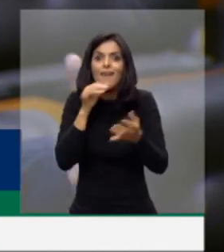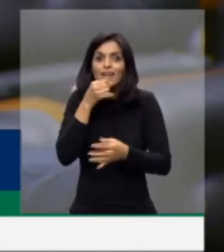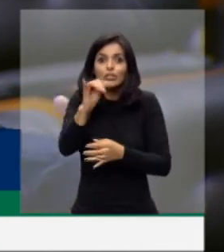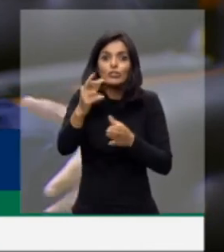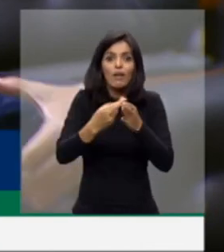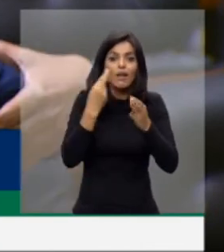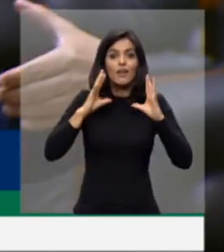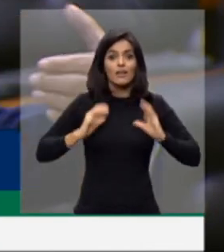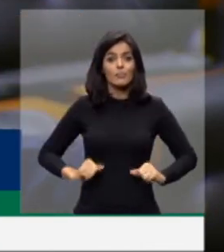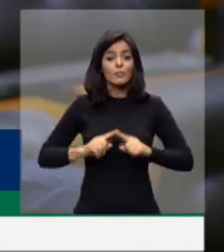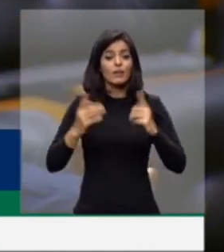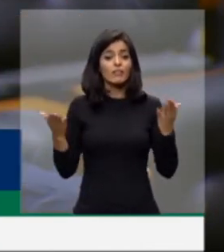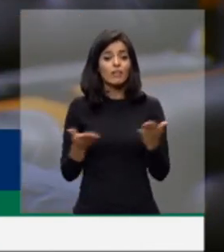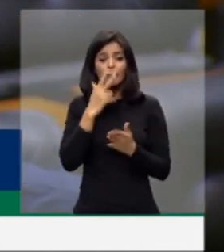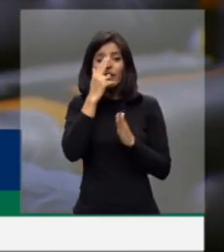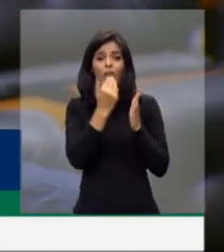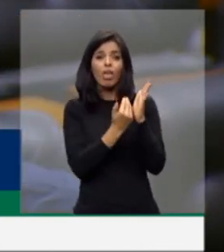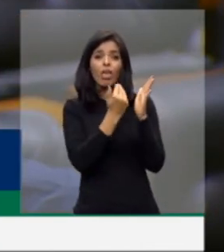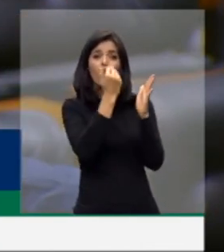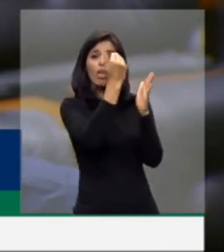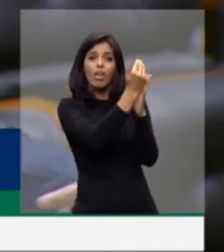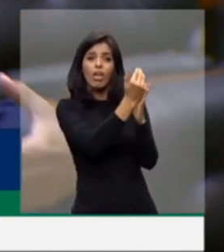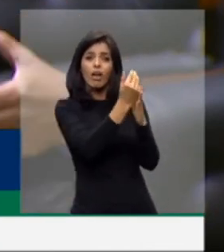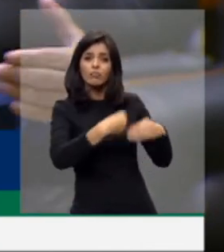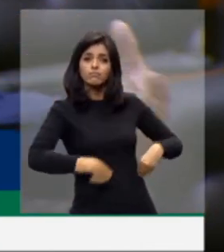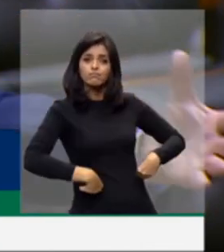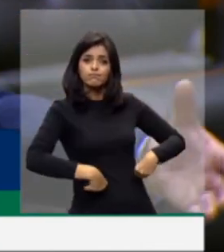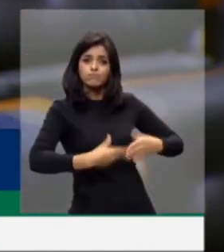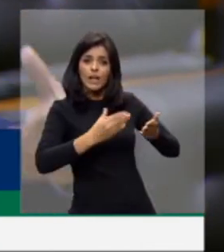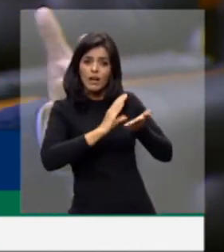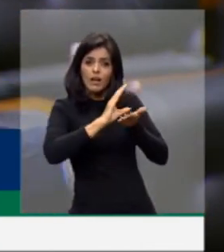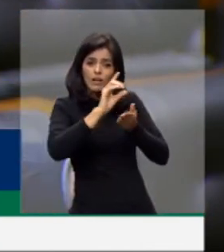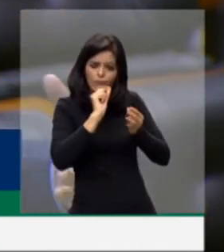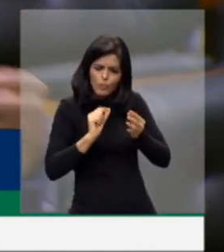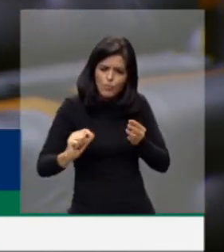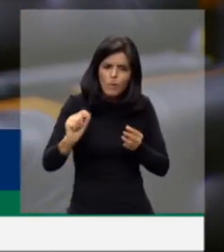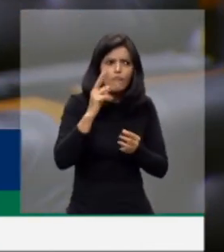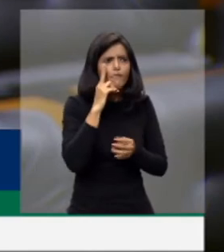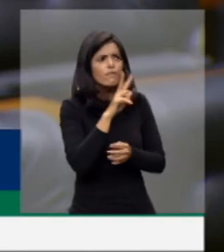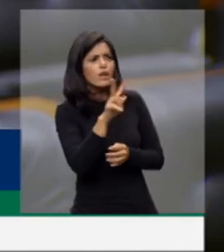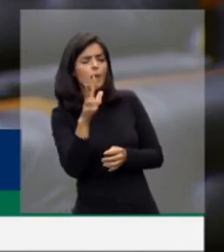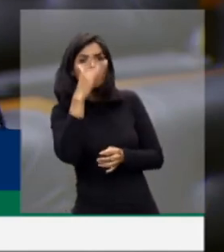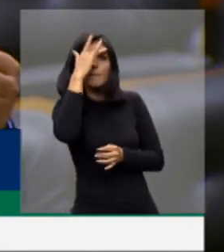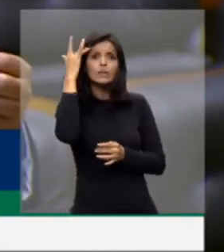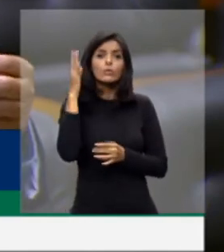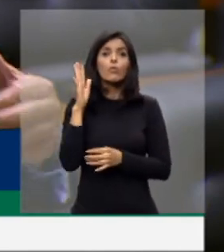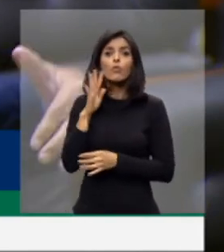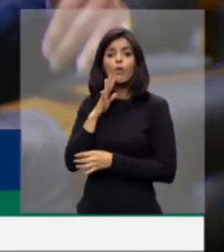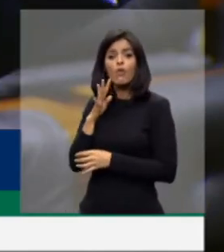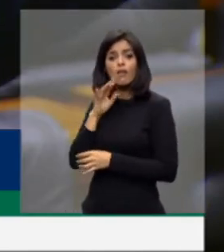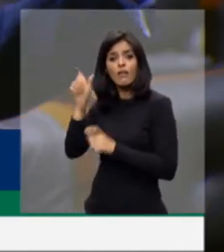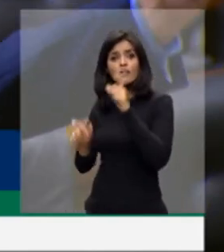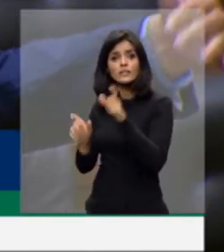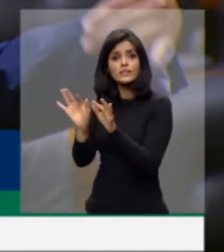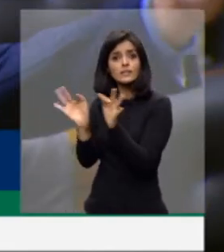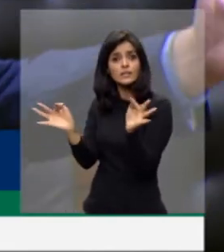NA CONTRAMÃO DO MUNDO. HOJE NÓS TEMOS AÍ CLARAMENTE UM AUMENTO, UM CRESCIMENTO DESSE TIPO DE INVESTIMENTO, A GENTE ESTÁ VENDO ISSO POR TODOS